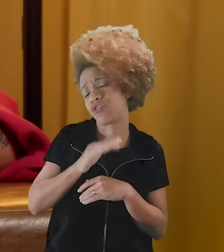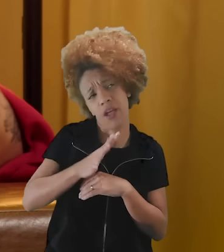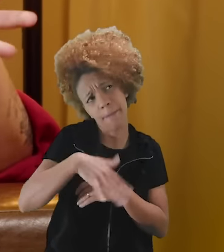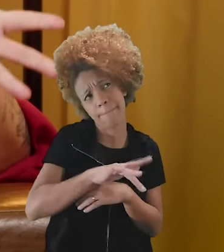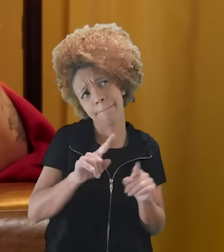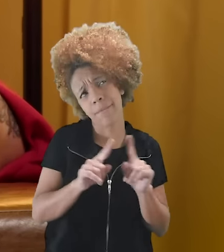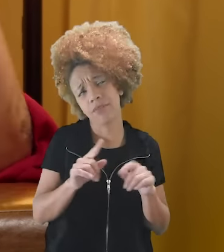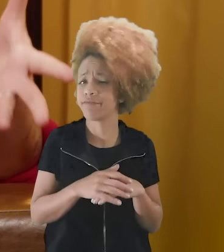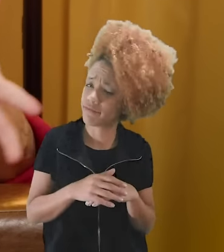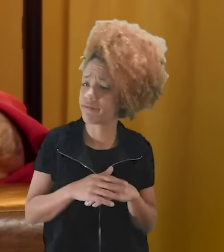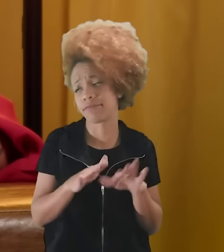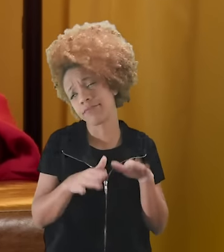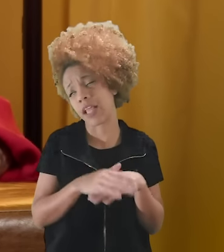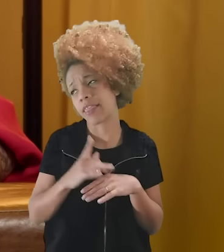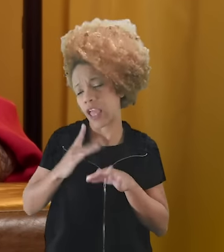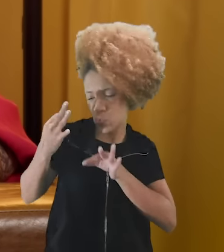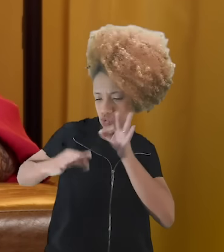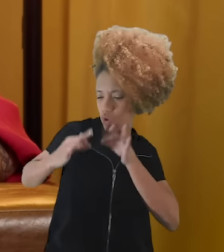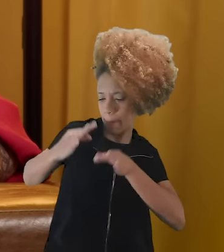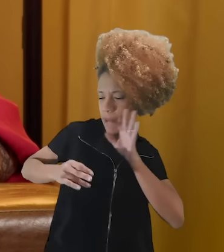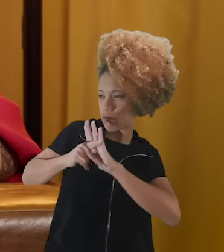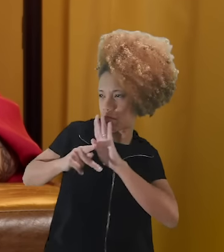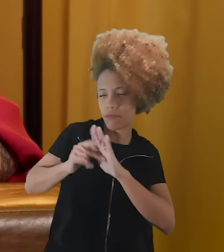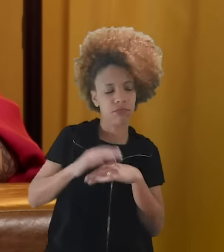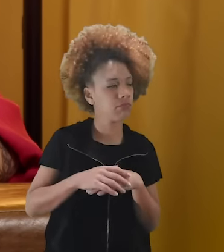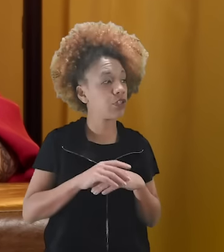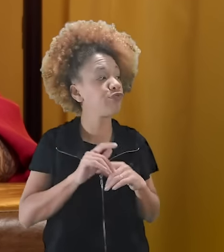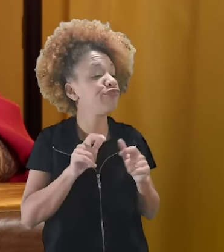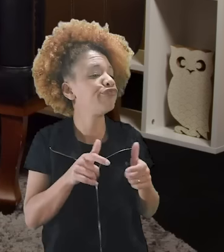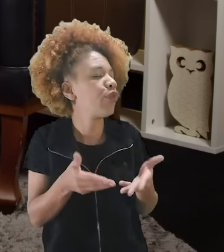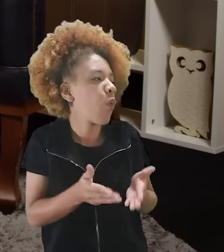falar maioria não uma grande parte das possuem então você acha que isso vem da onde desculpa te